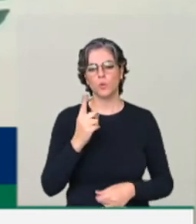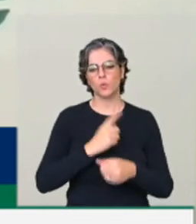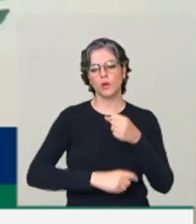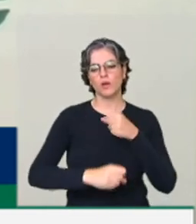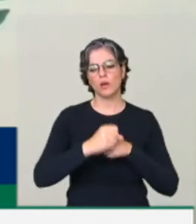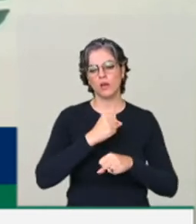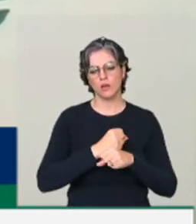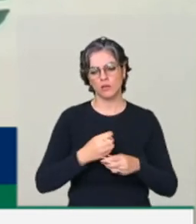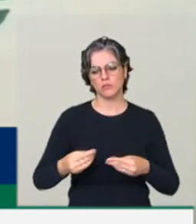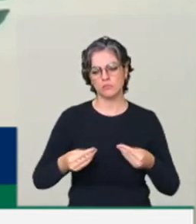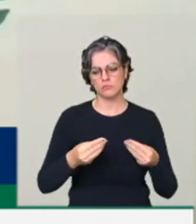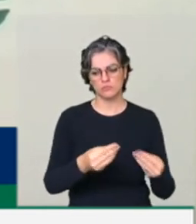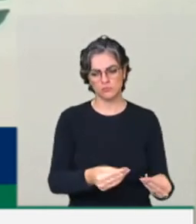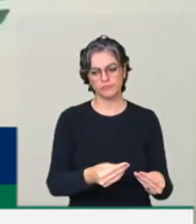EXATAMENTE UM ANO, EM ABRIL DO ANO PASSADO PROPONDO O